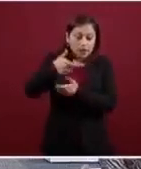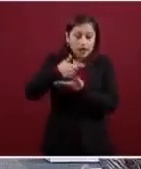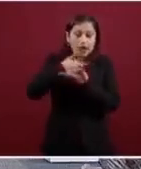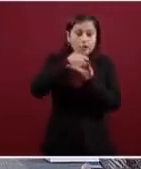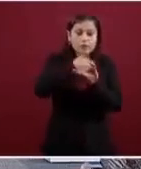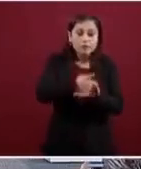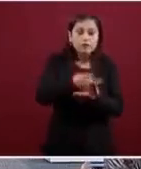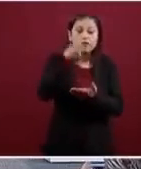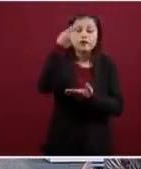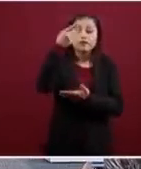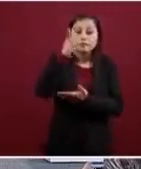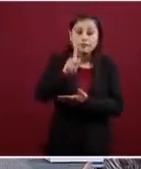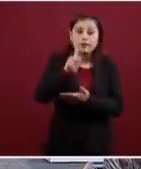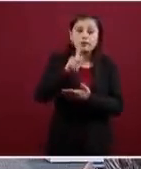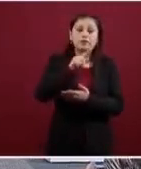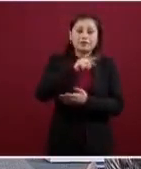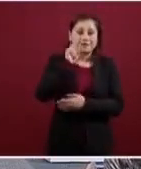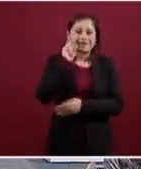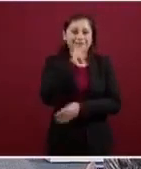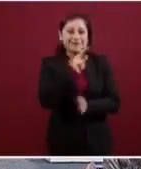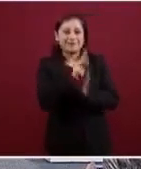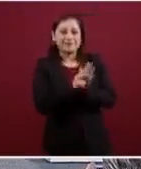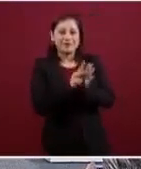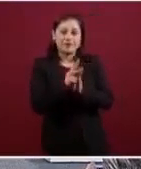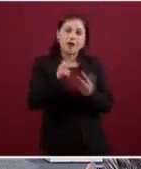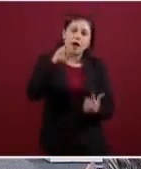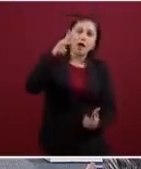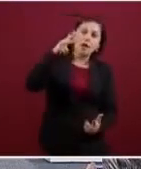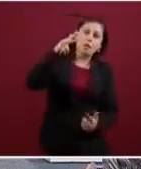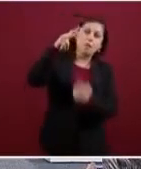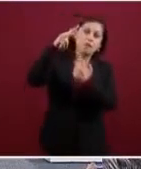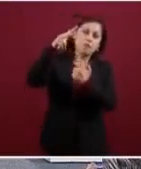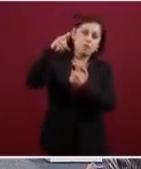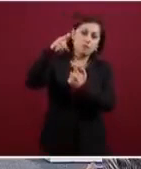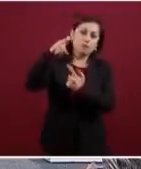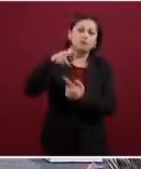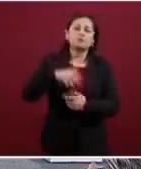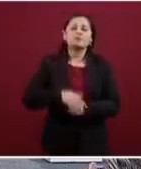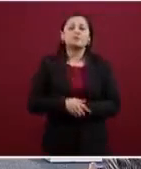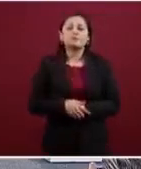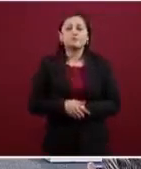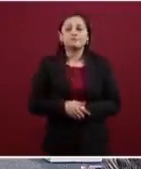que ya observamos donde están haciendo fuego- es impactado el helicóptero, es un helicóptero